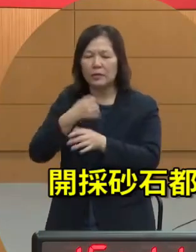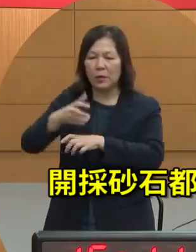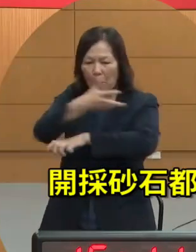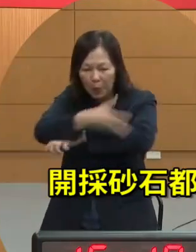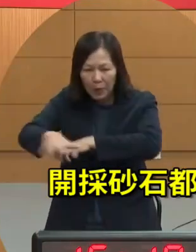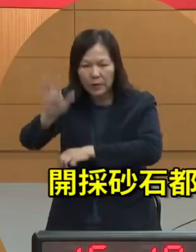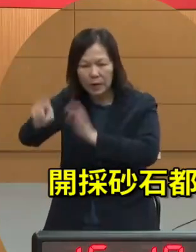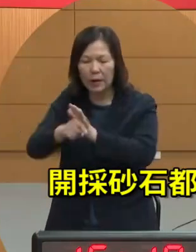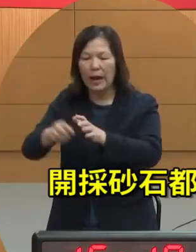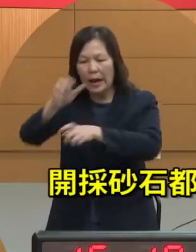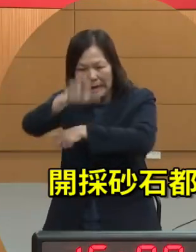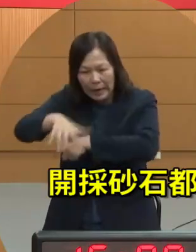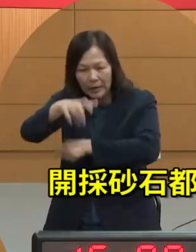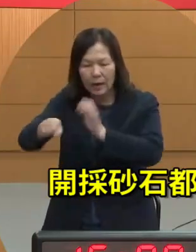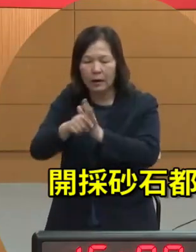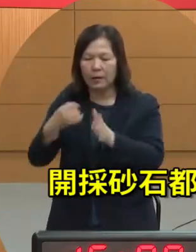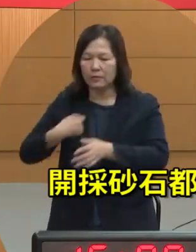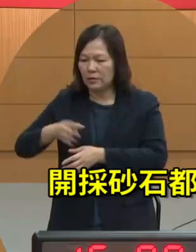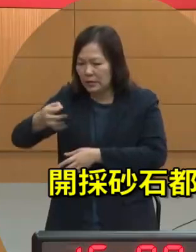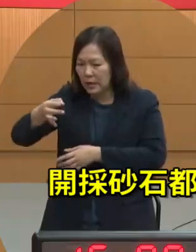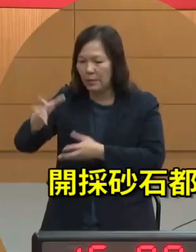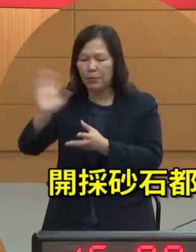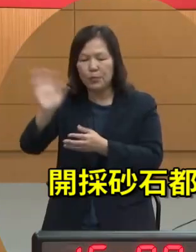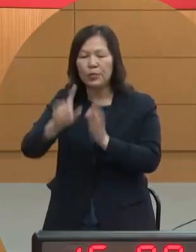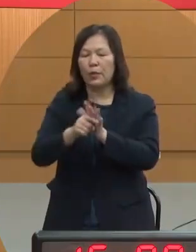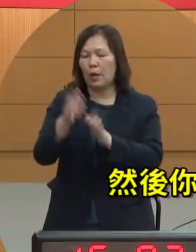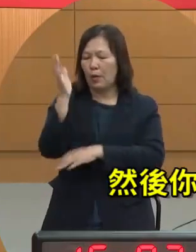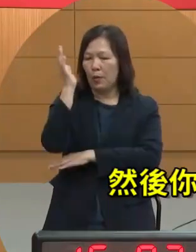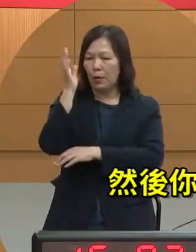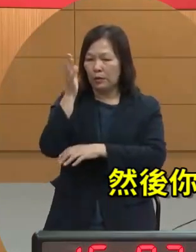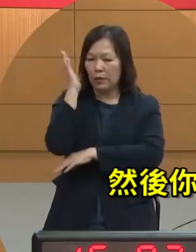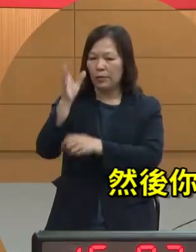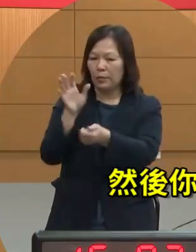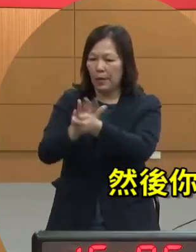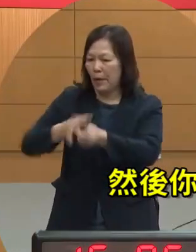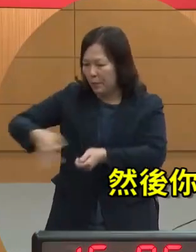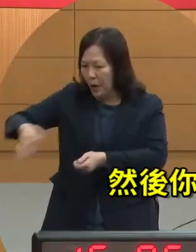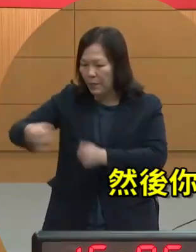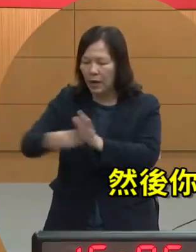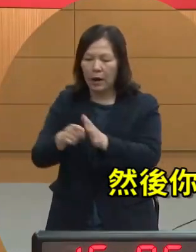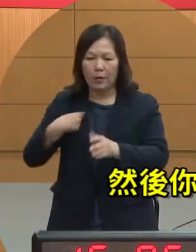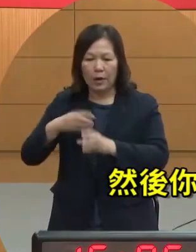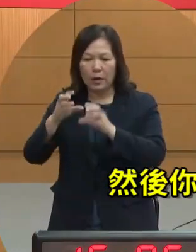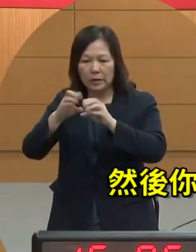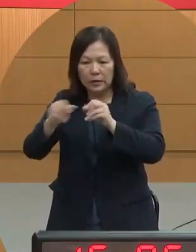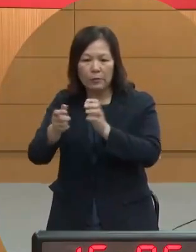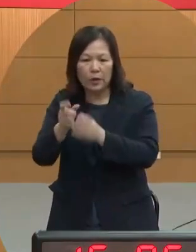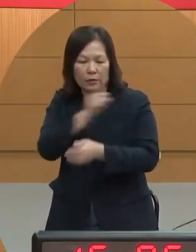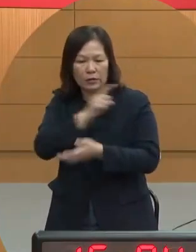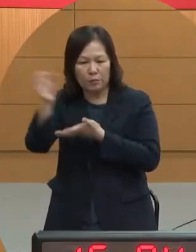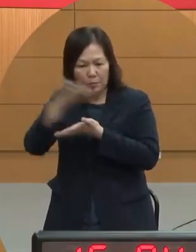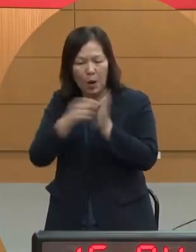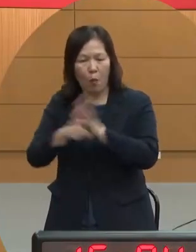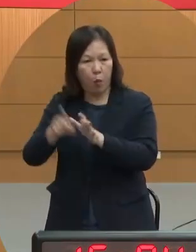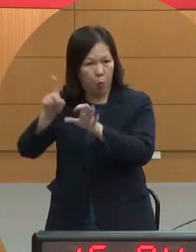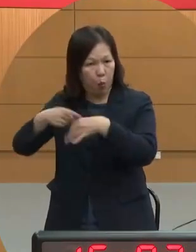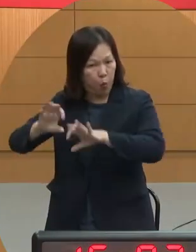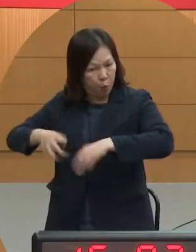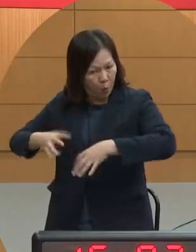開採砂石都不用你的錢 都是國家幫你出錢 然後你就把砂石拿去賣 大賺其錢 環境是我們的